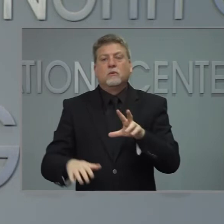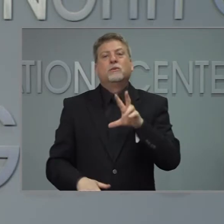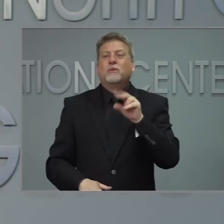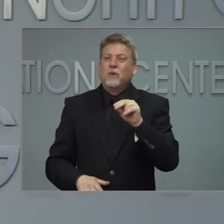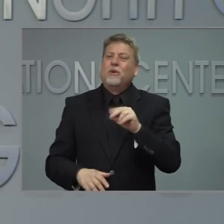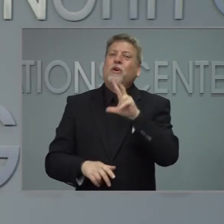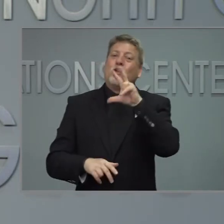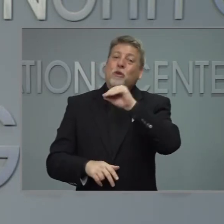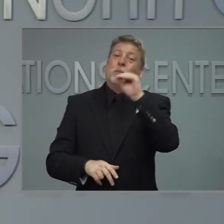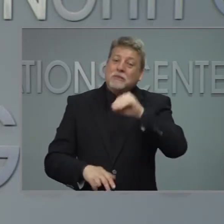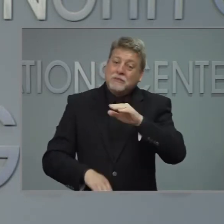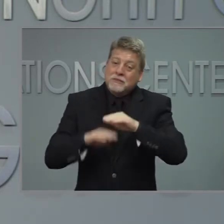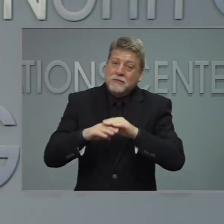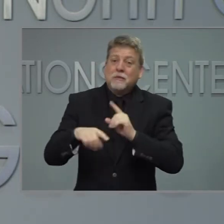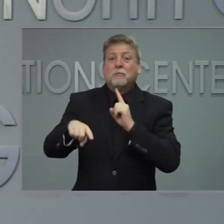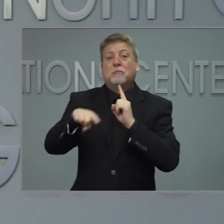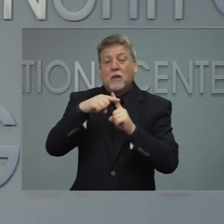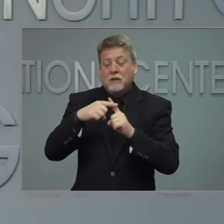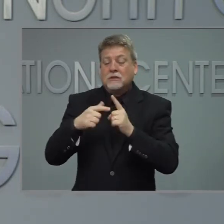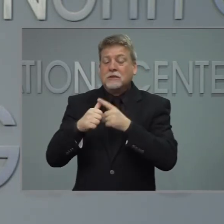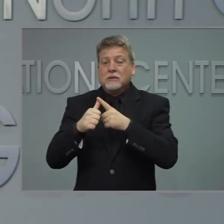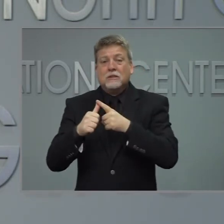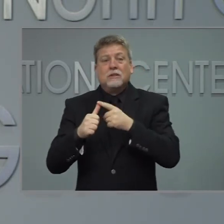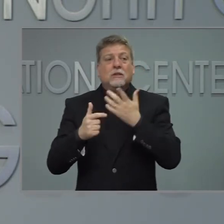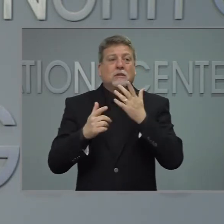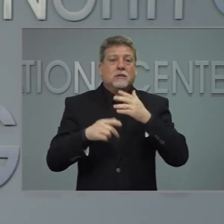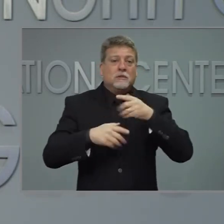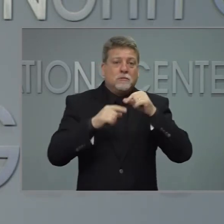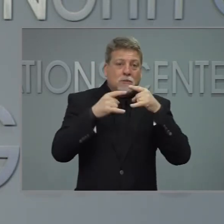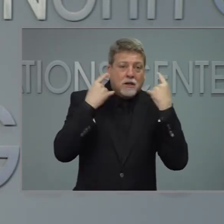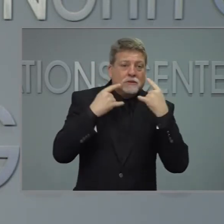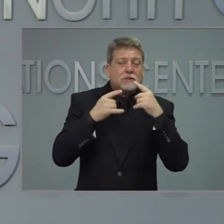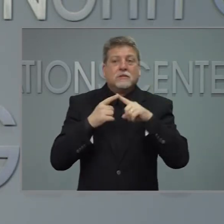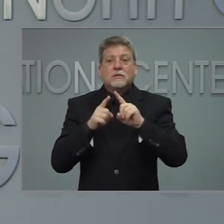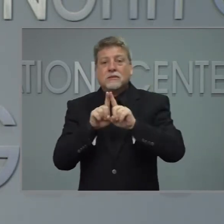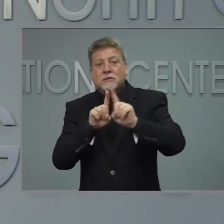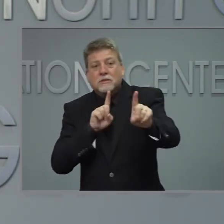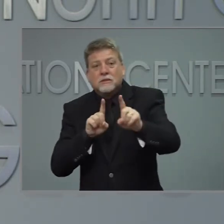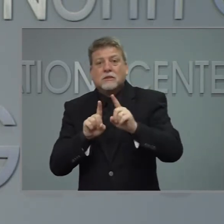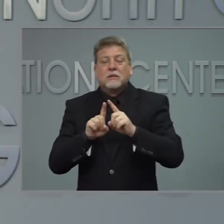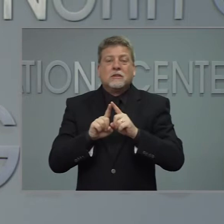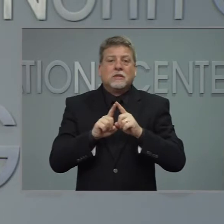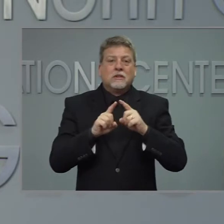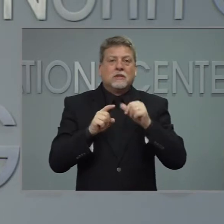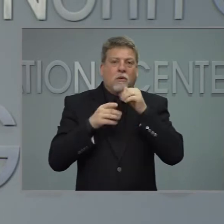es adicionales como la distancia social en en multitudes y en diferentes